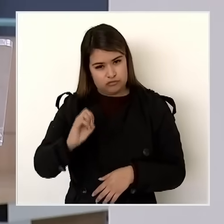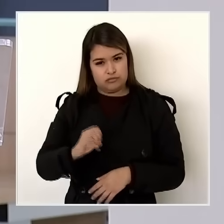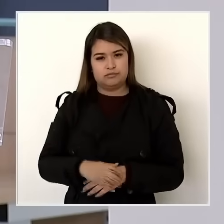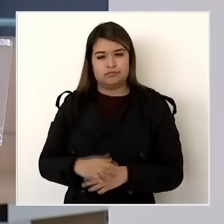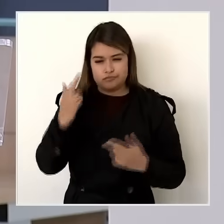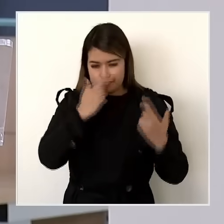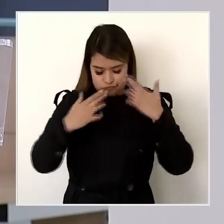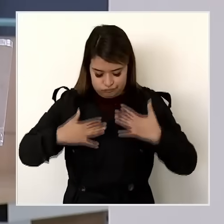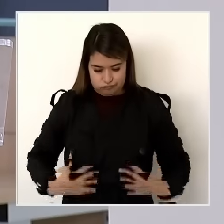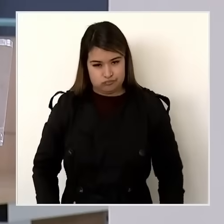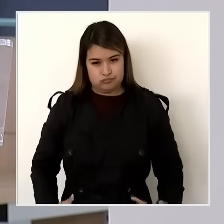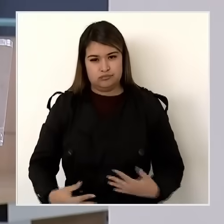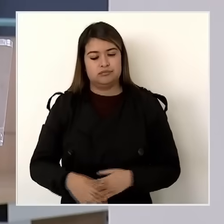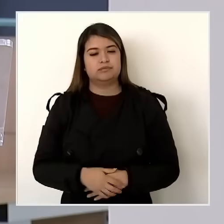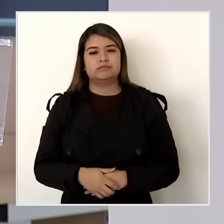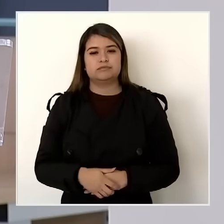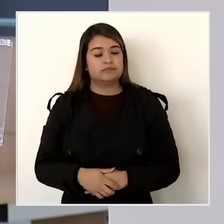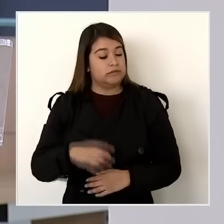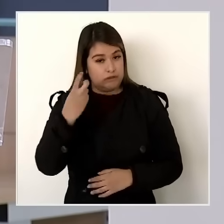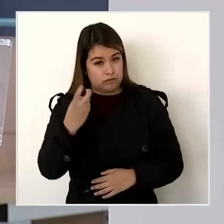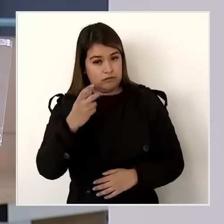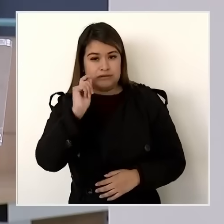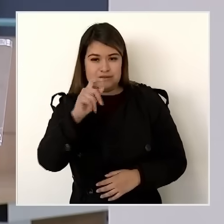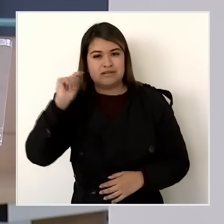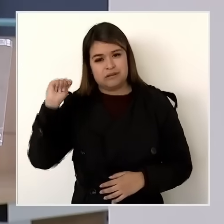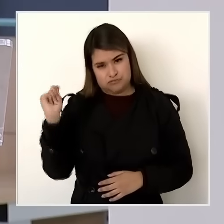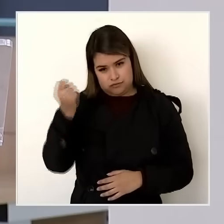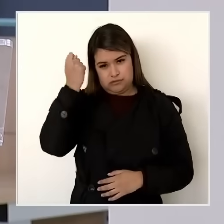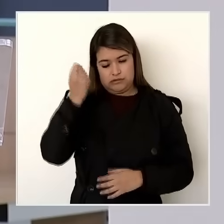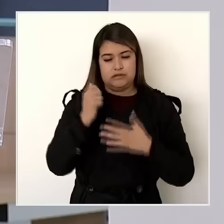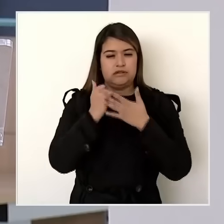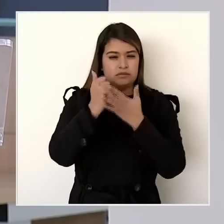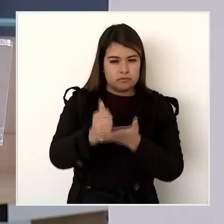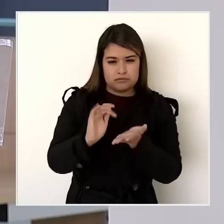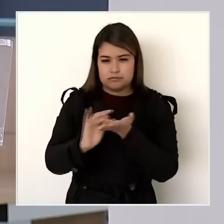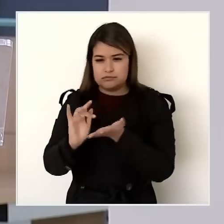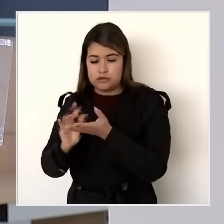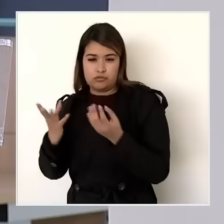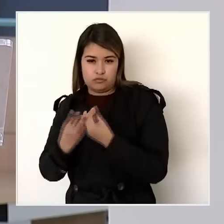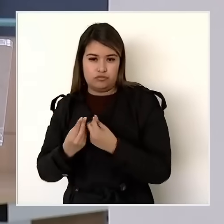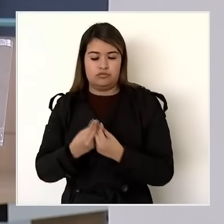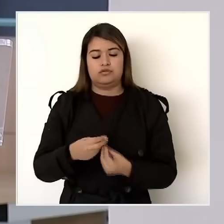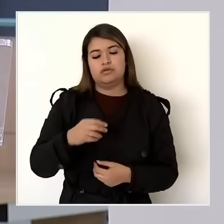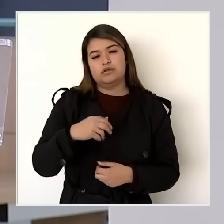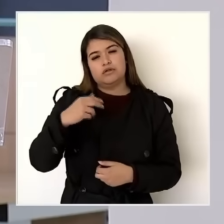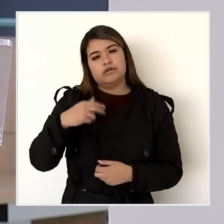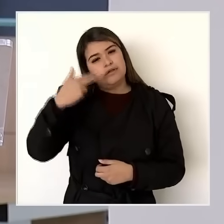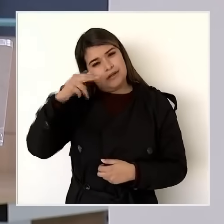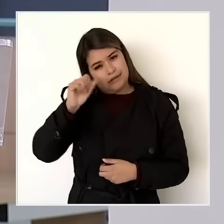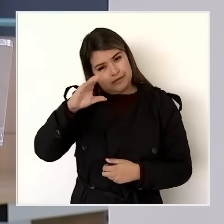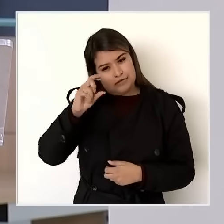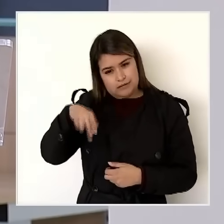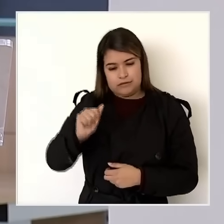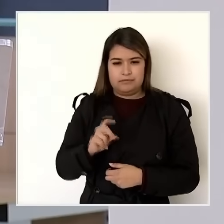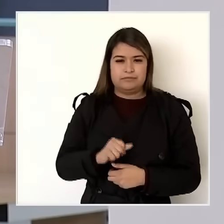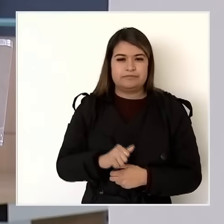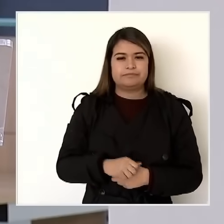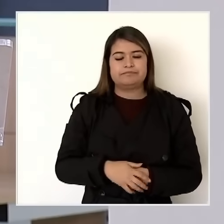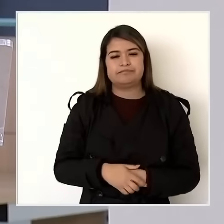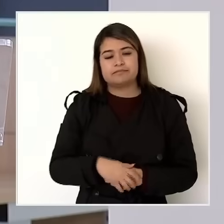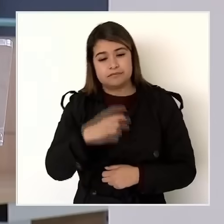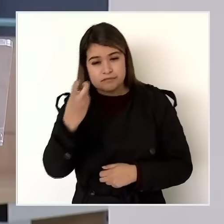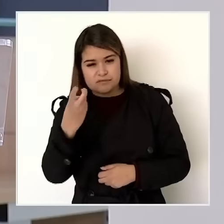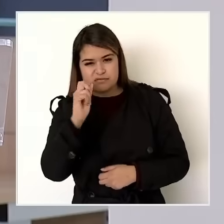de digitalización de las aduanas en coordinación con el SATA, la entrada de una mercancía al país,